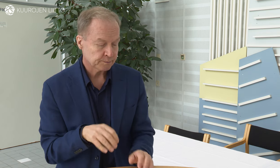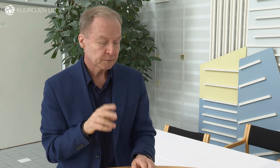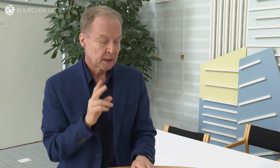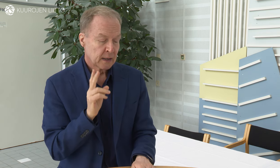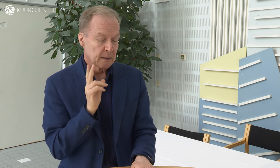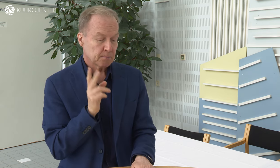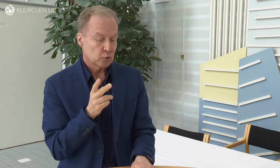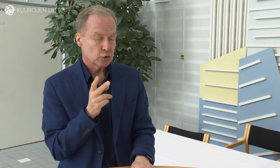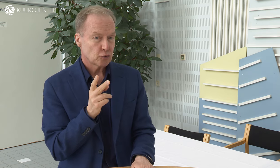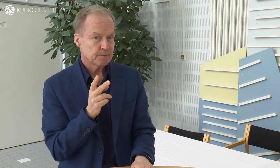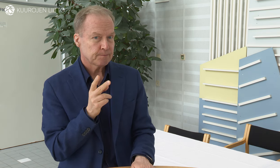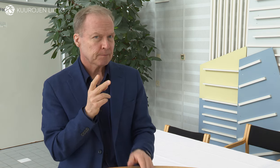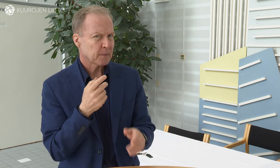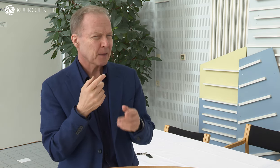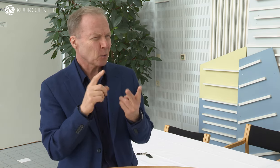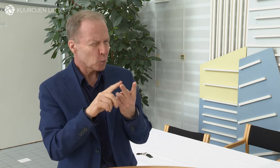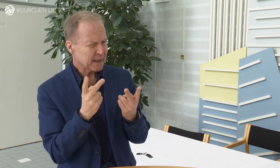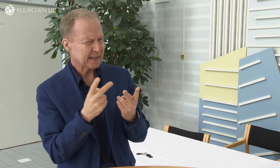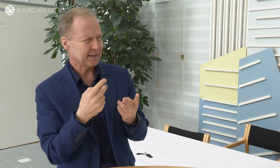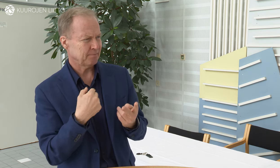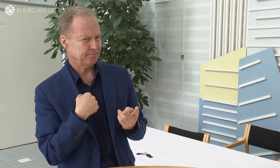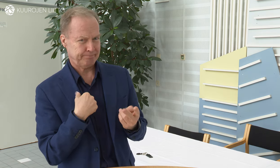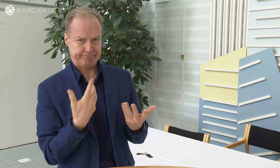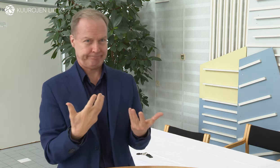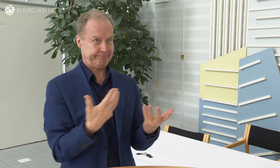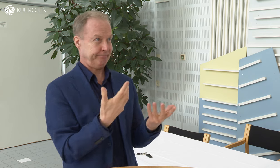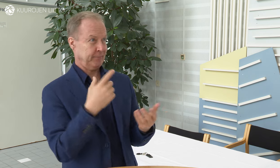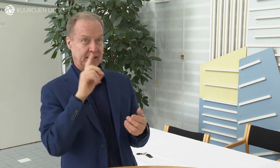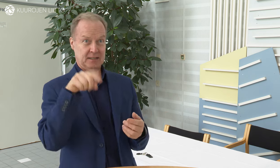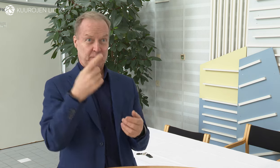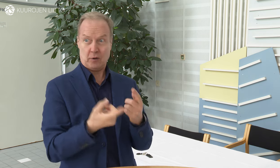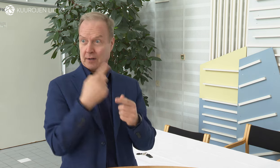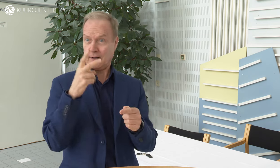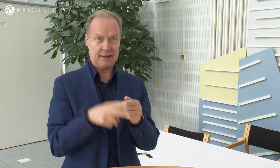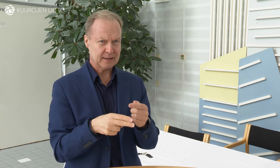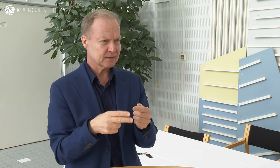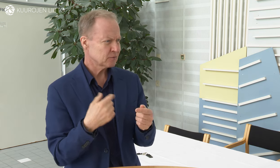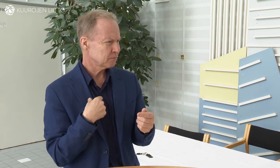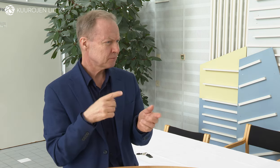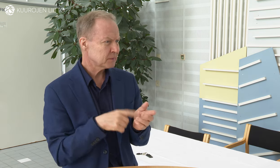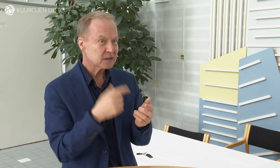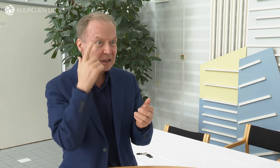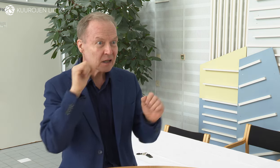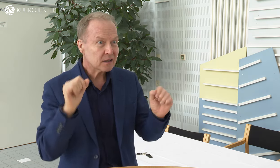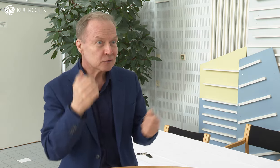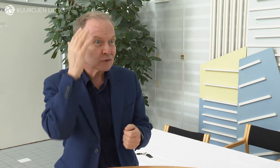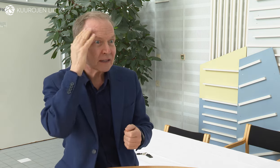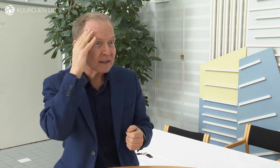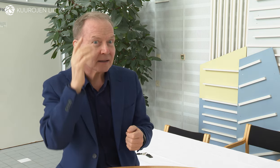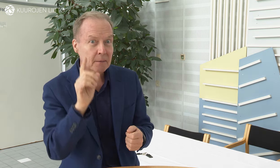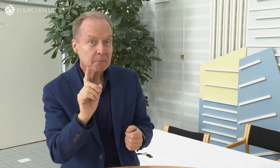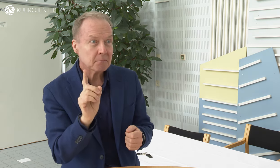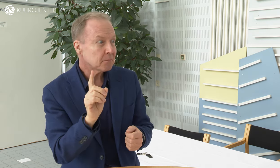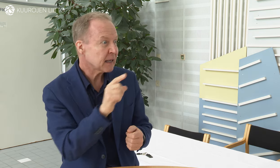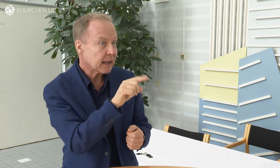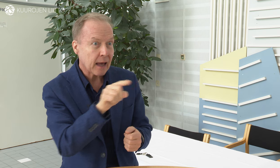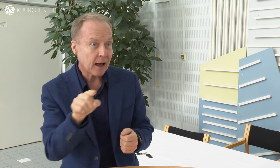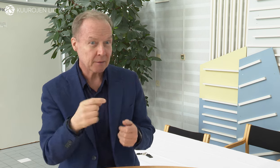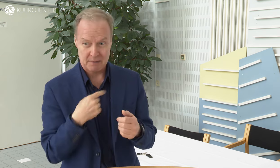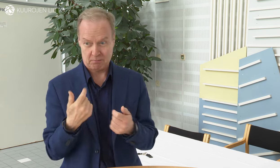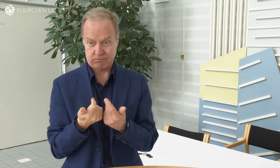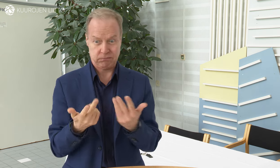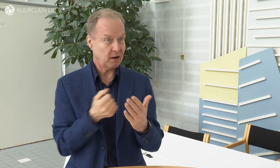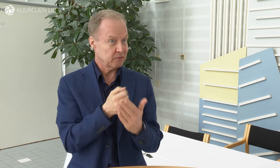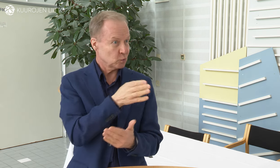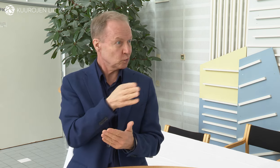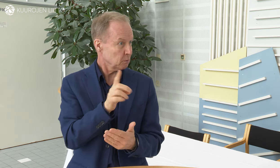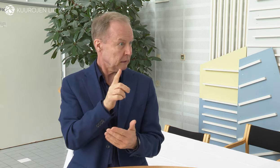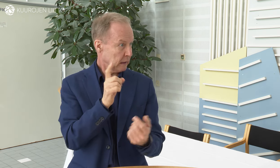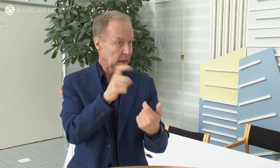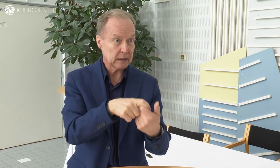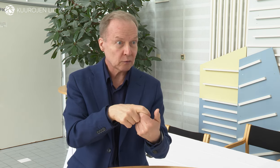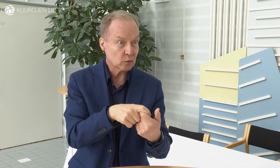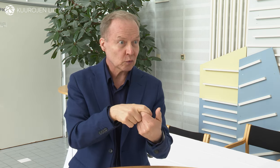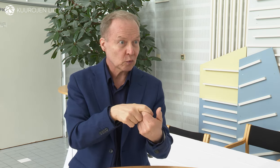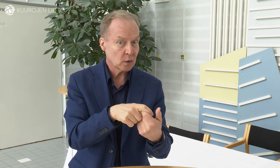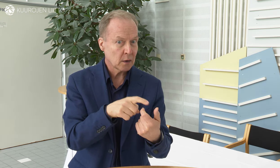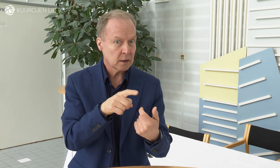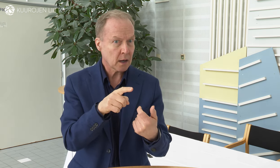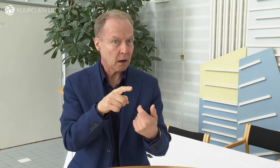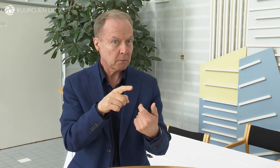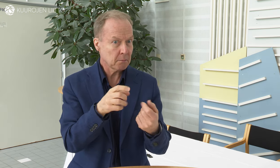Toivomme myös saavamme tiedon mahdollisista leikkauksista eli avustusten tasosta mahdollisimman pian, -